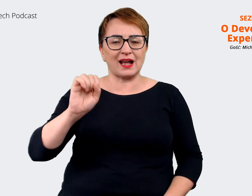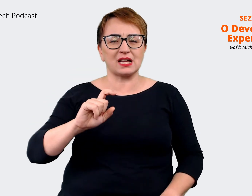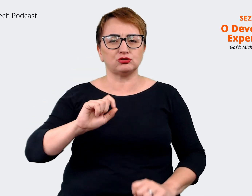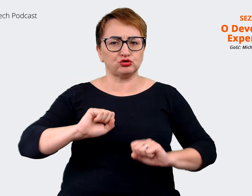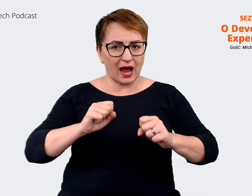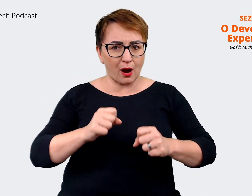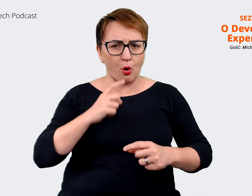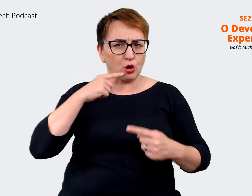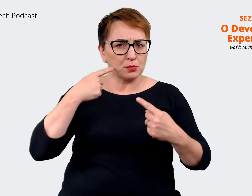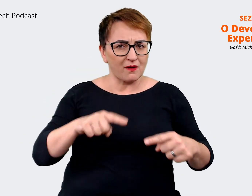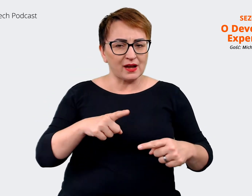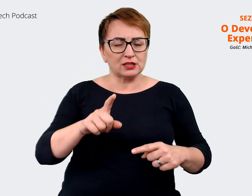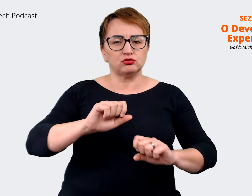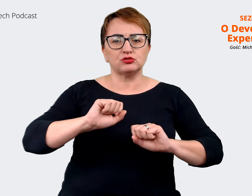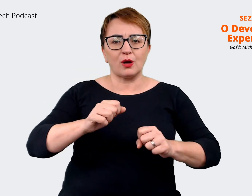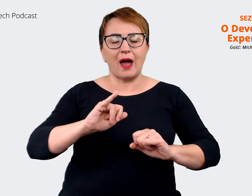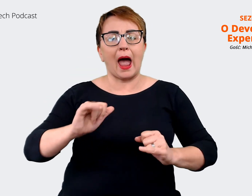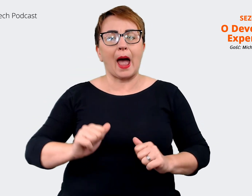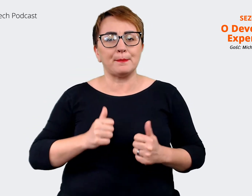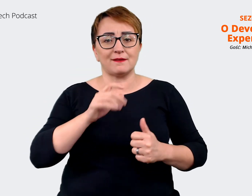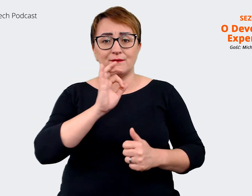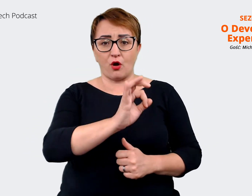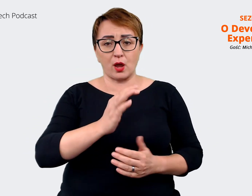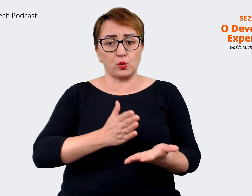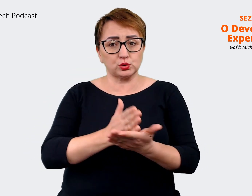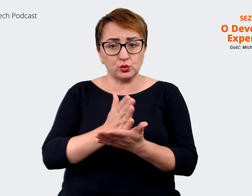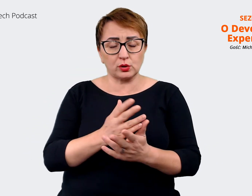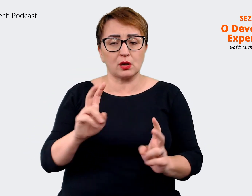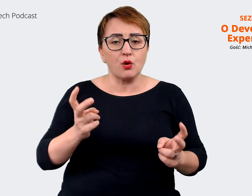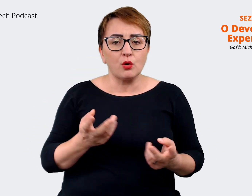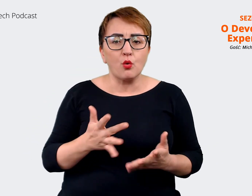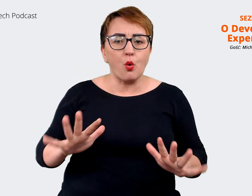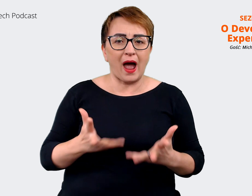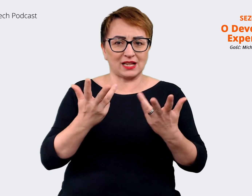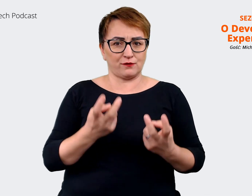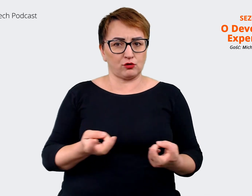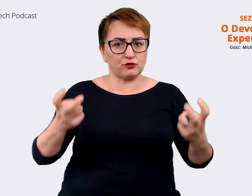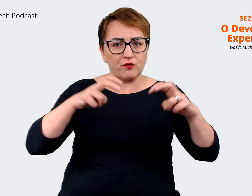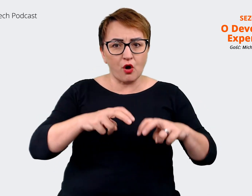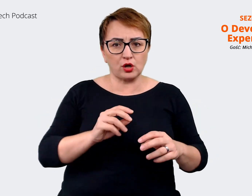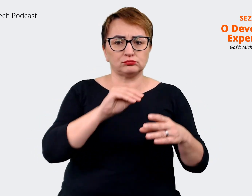żeby te usługi jego łatwo tworzyć, wdrażać na kolejne wybrane środowiska,